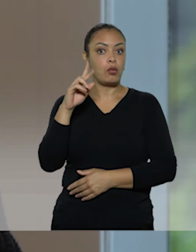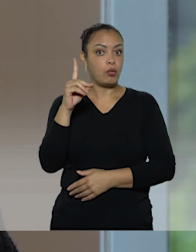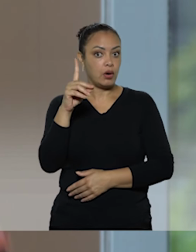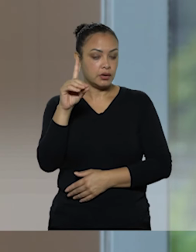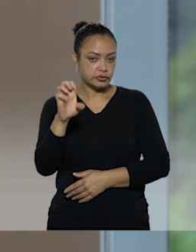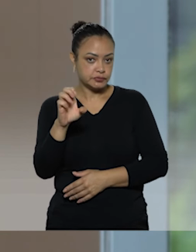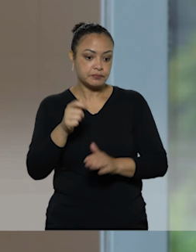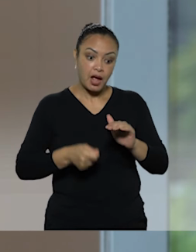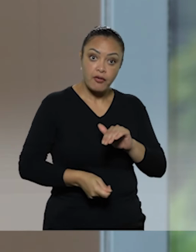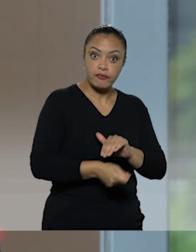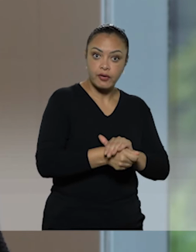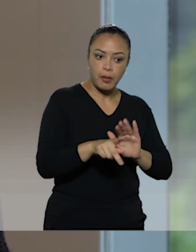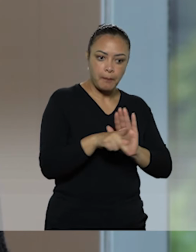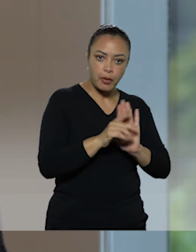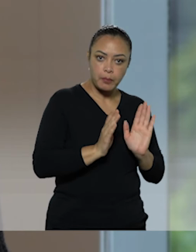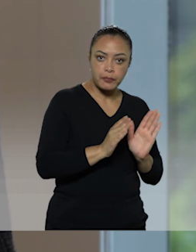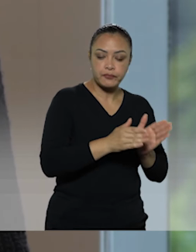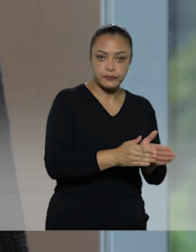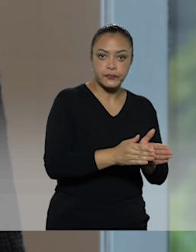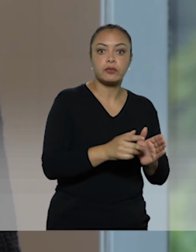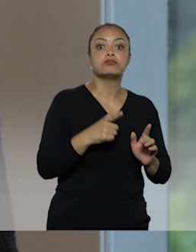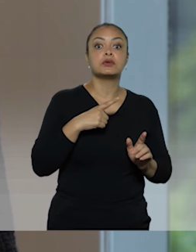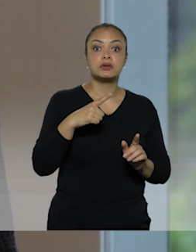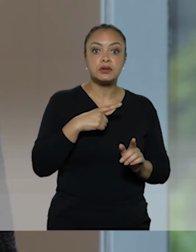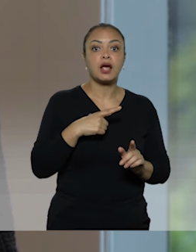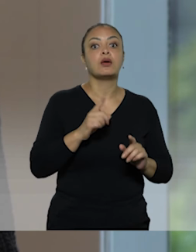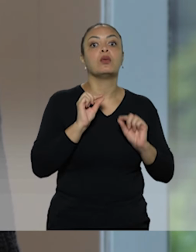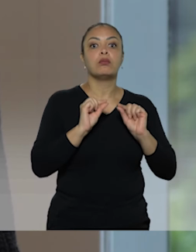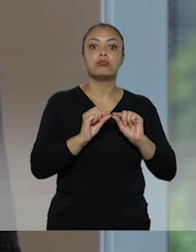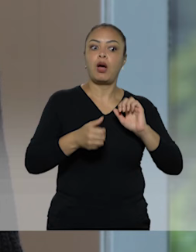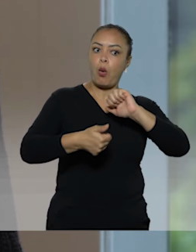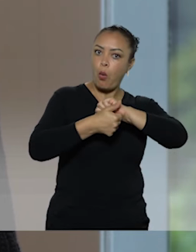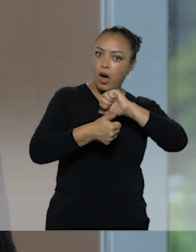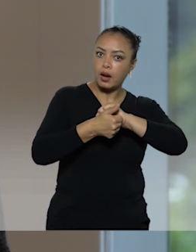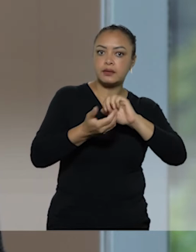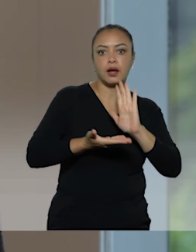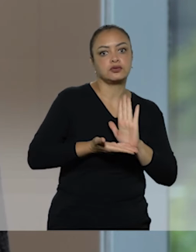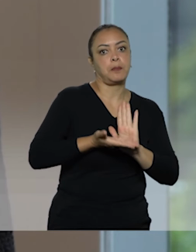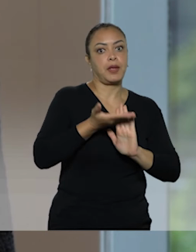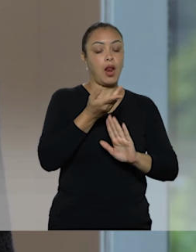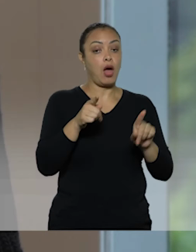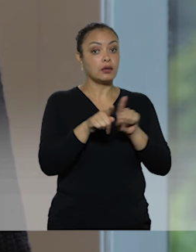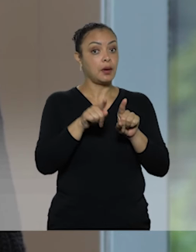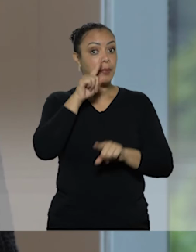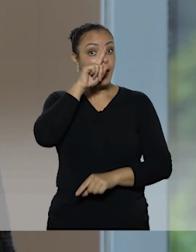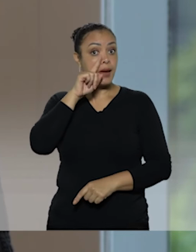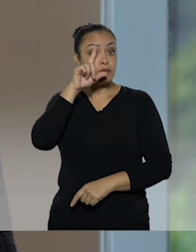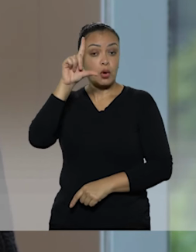é um fundo de fundos, que possui em seu portfólio títulos com maior qualidade e baixo risco de crédito.